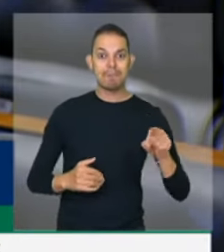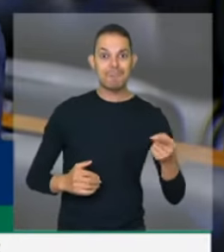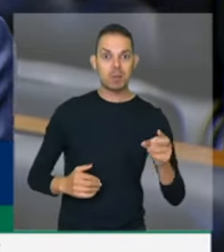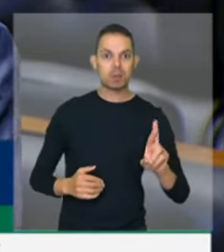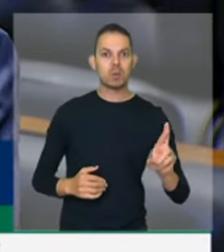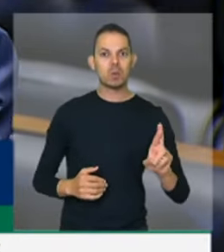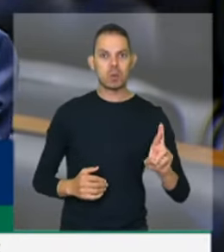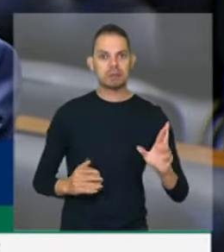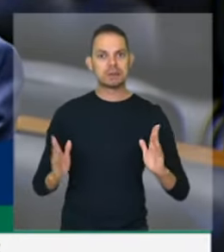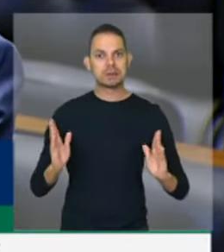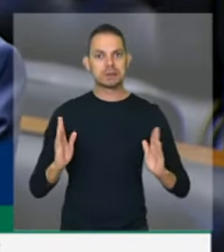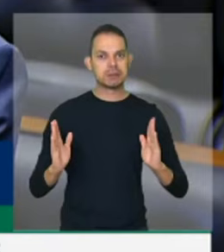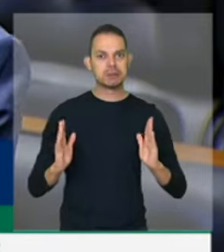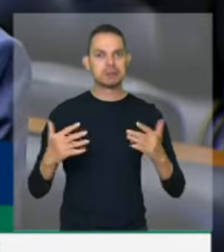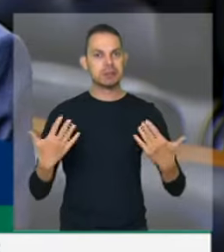PROPONDO QUE SE COMPRE LEITO NA SAÚDE SUP LMENTO AR POR